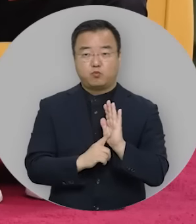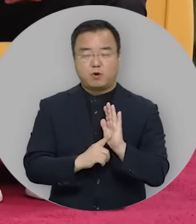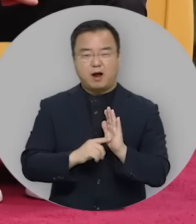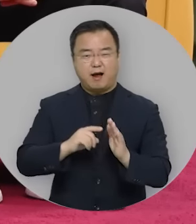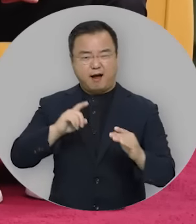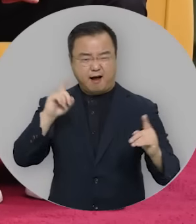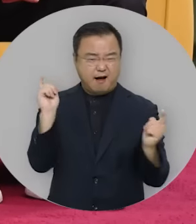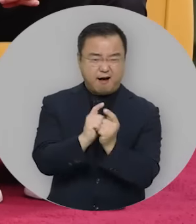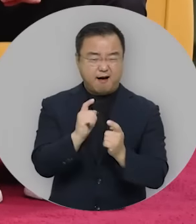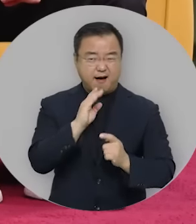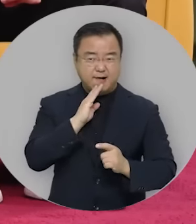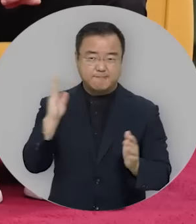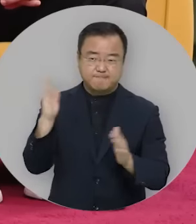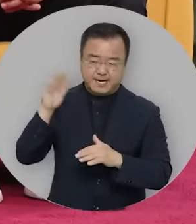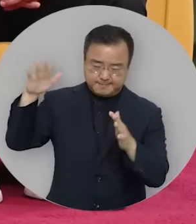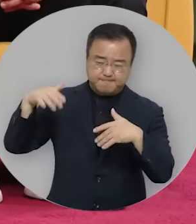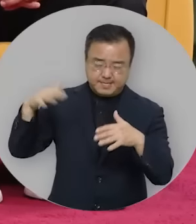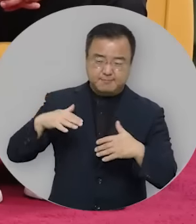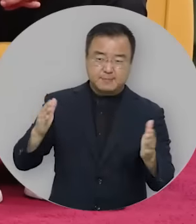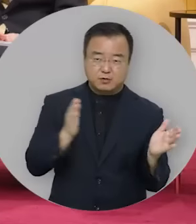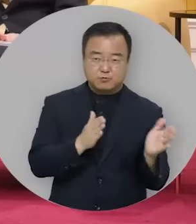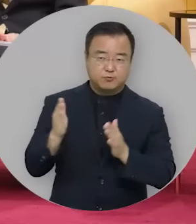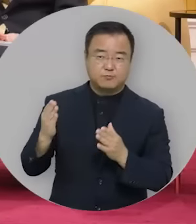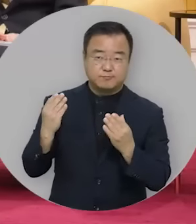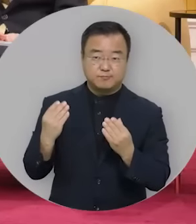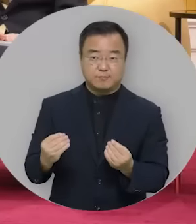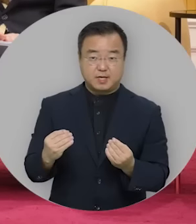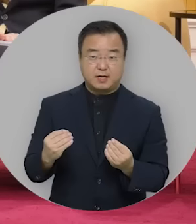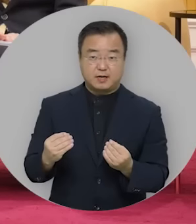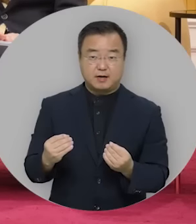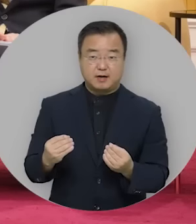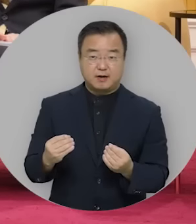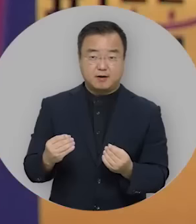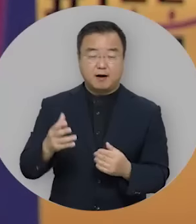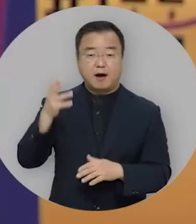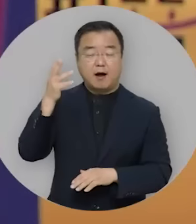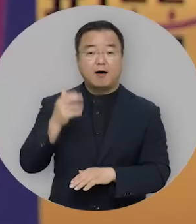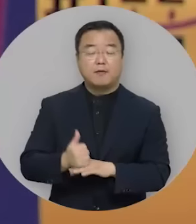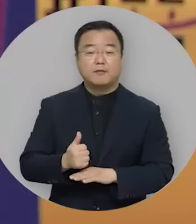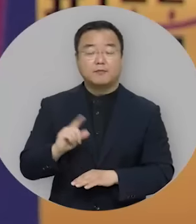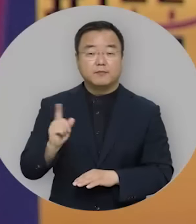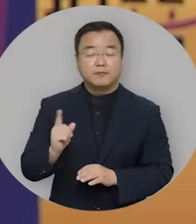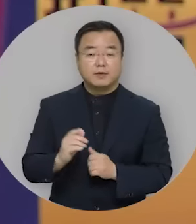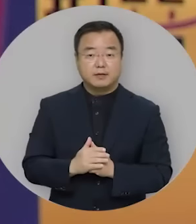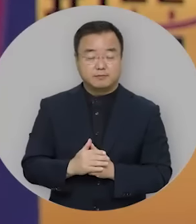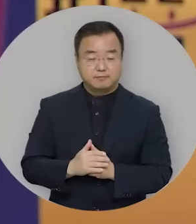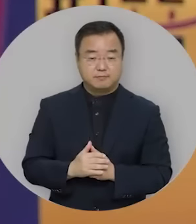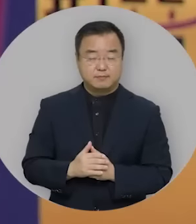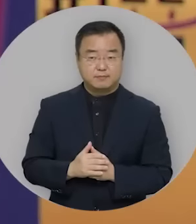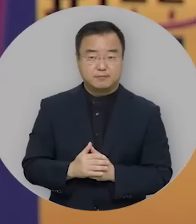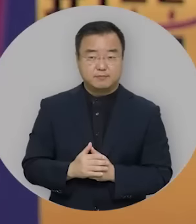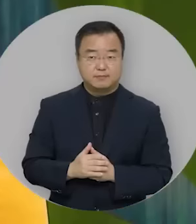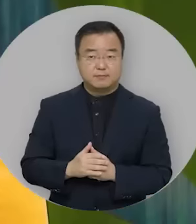이거다 싶어서 학생들이랑 같이 준비했습니다. 그렇게 준비하니까 저희 학생들은 발달장애 학생들이잖아요.